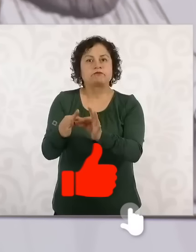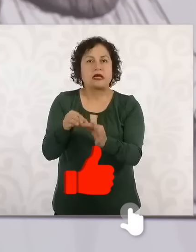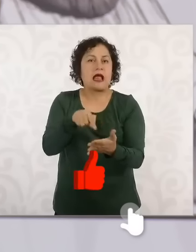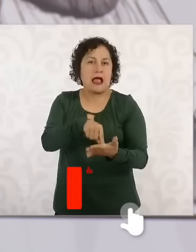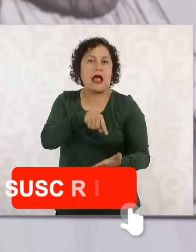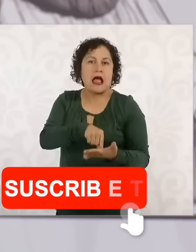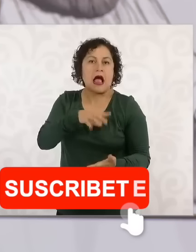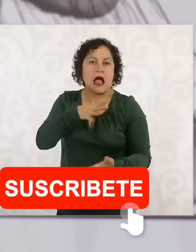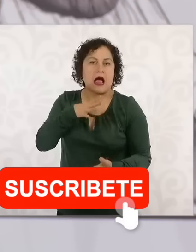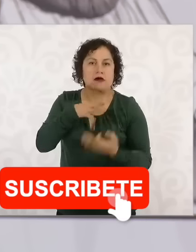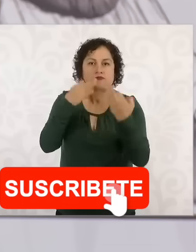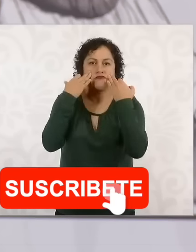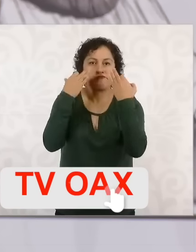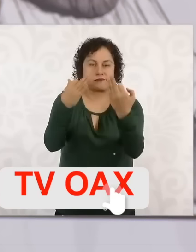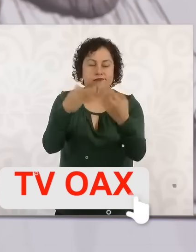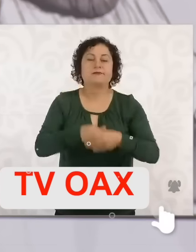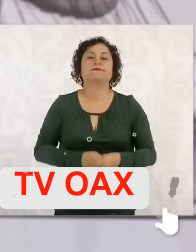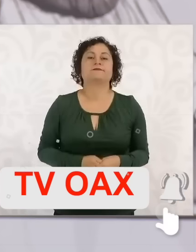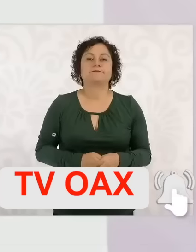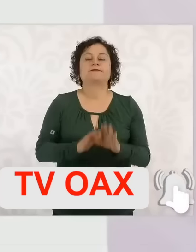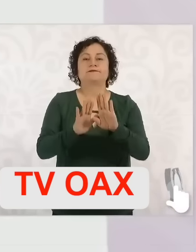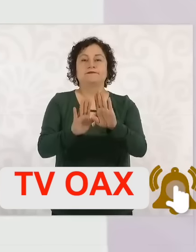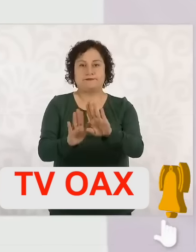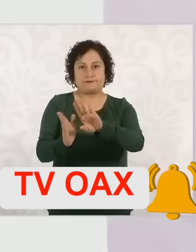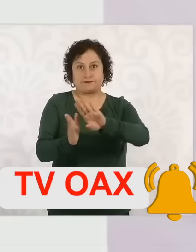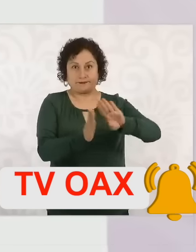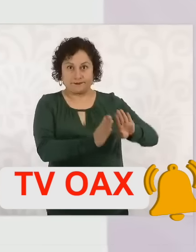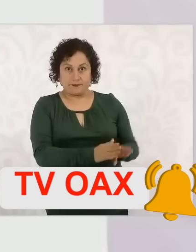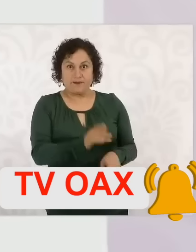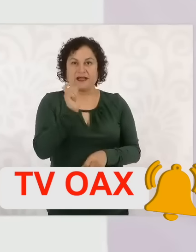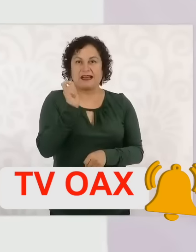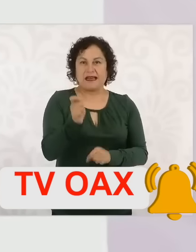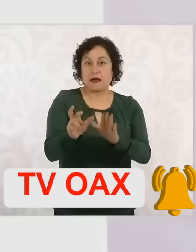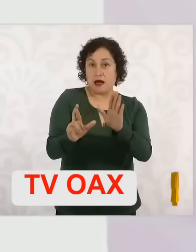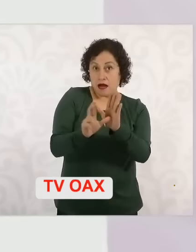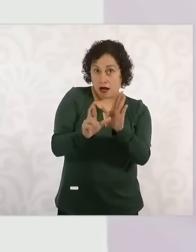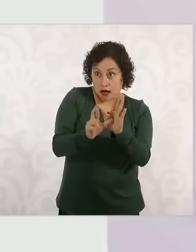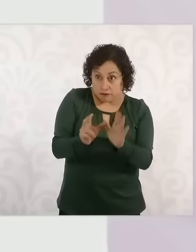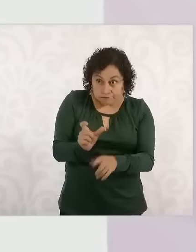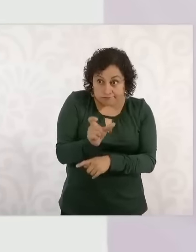Bueno, la credencialización del servicio universal de salud, pues dependerá de cada